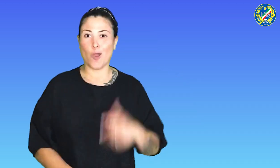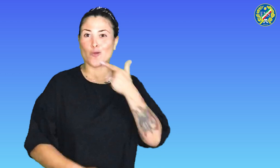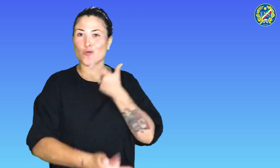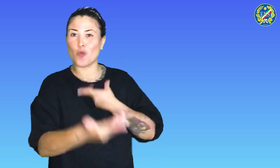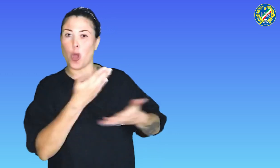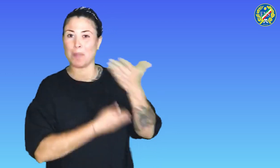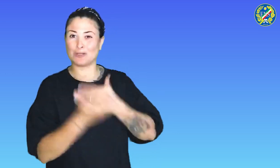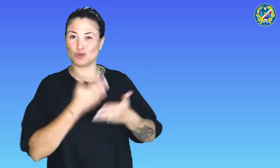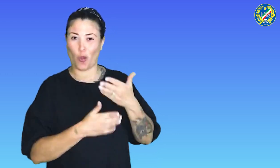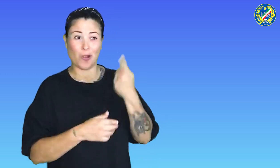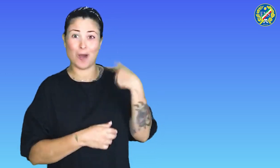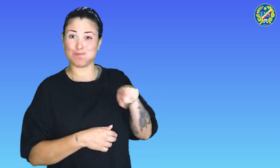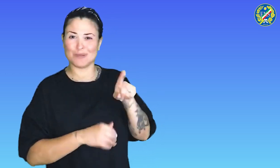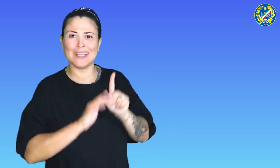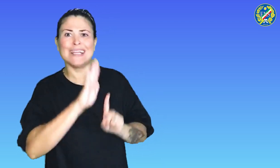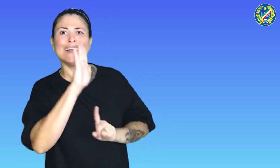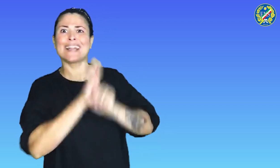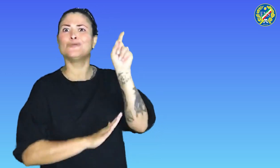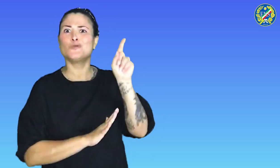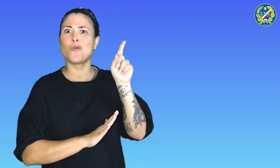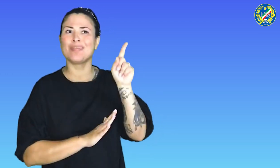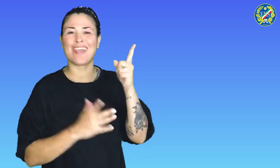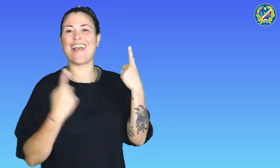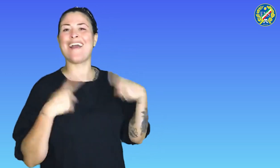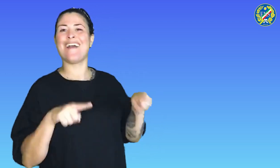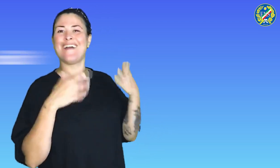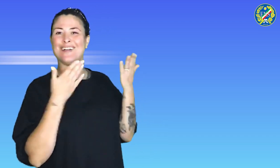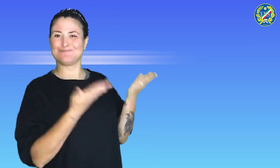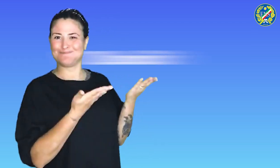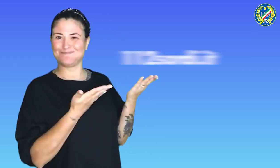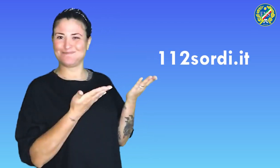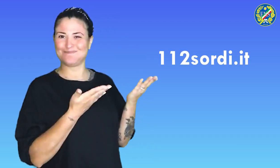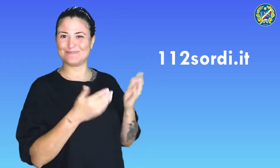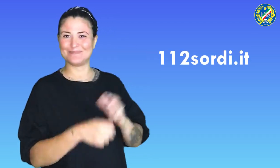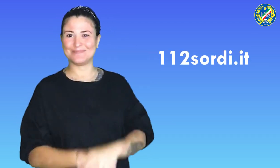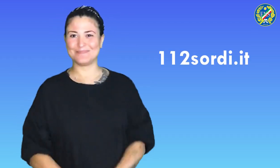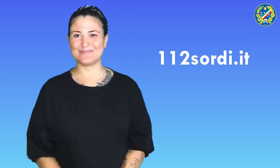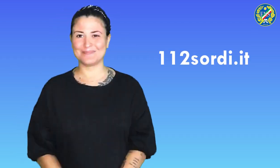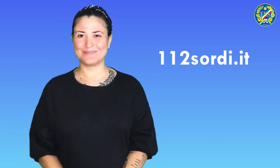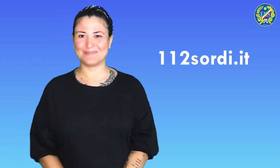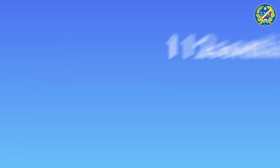112sordi.it è il risultato di questa collaborazione.